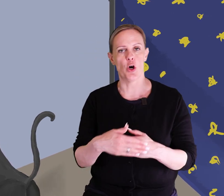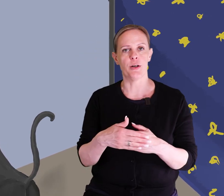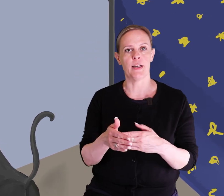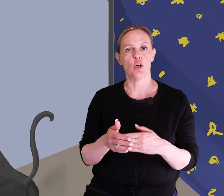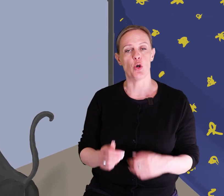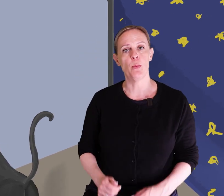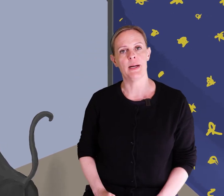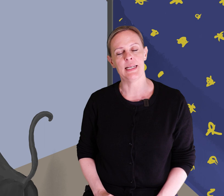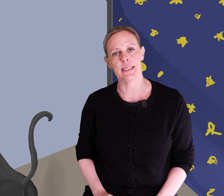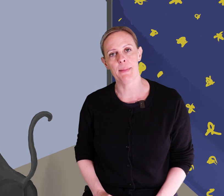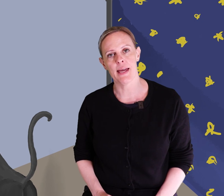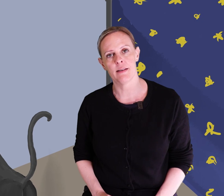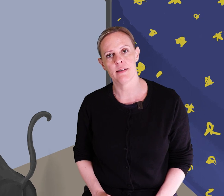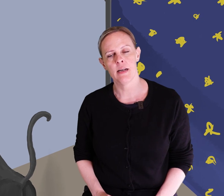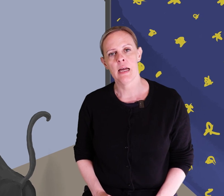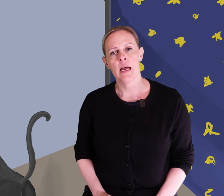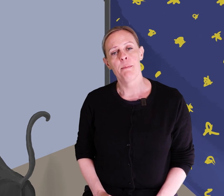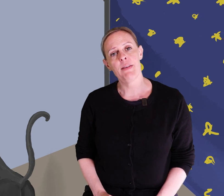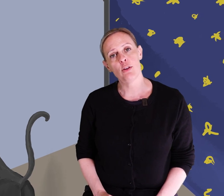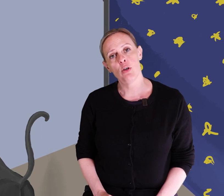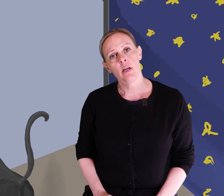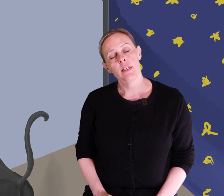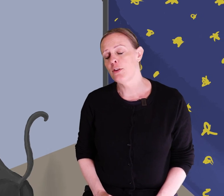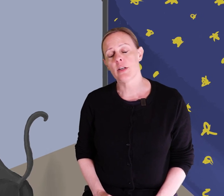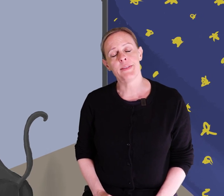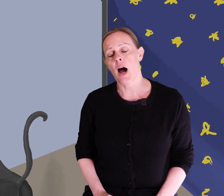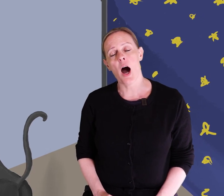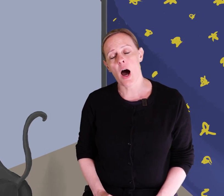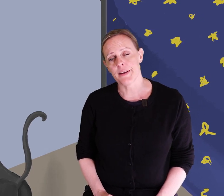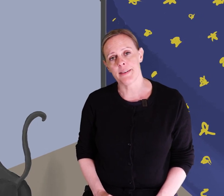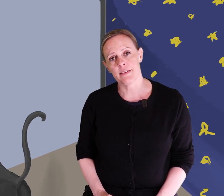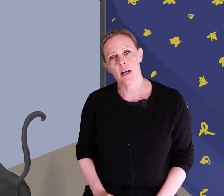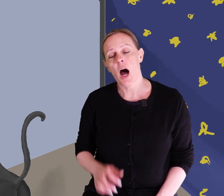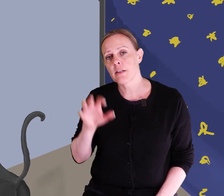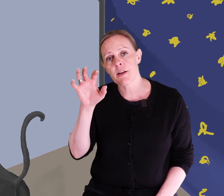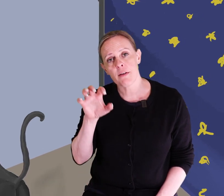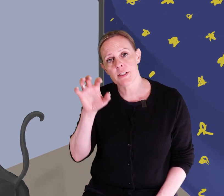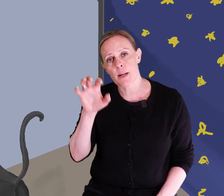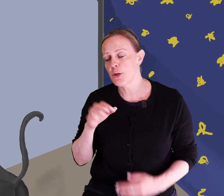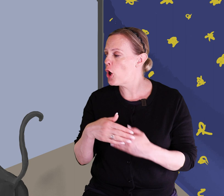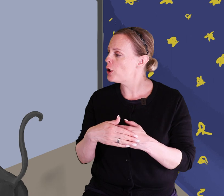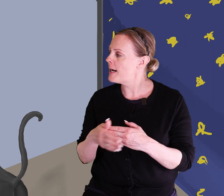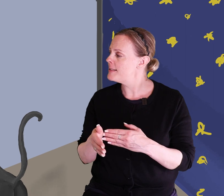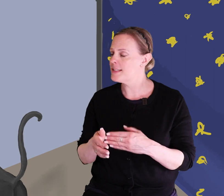så att dörren går upp lite mer men vet du jag tycker att det är artigt att krafsa på dörren